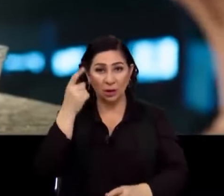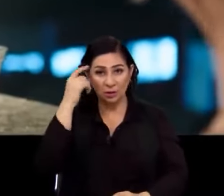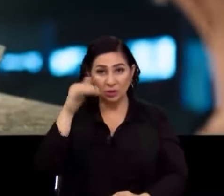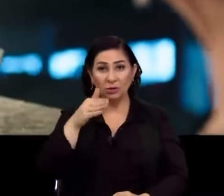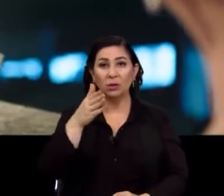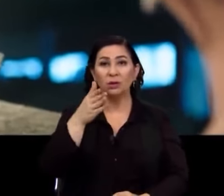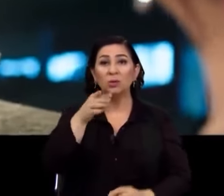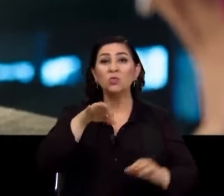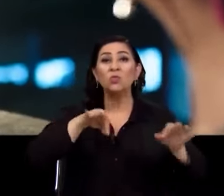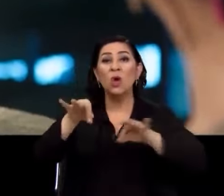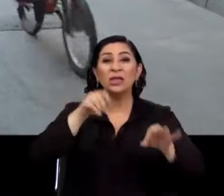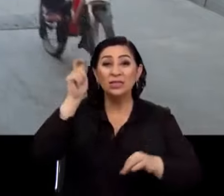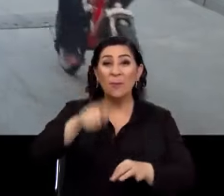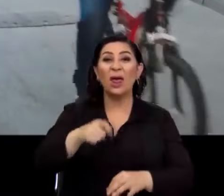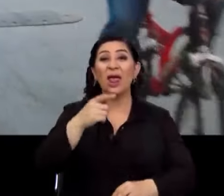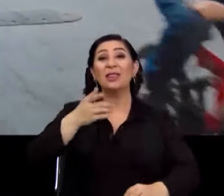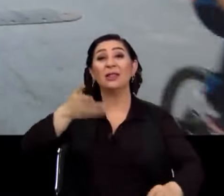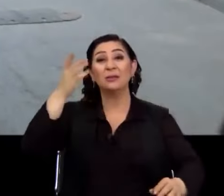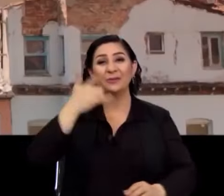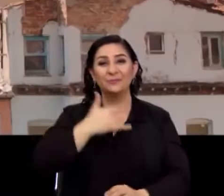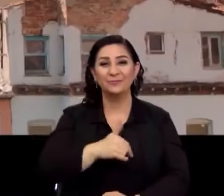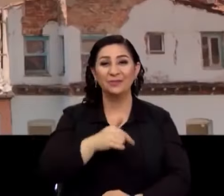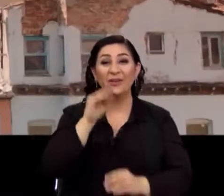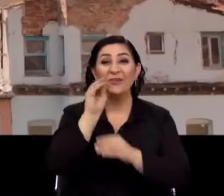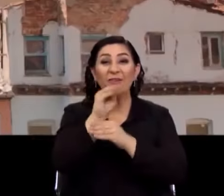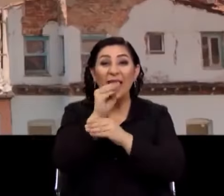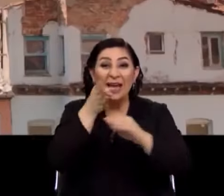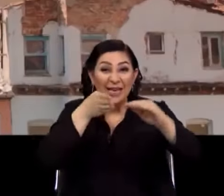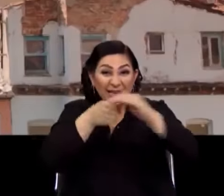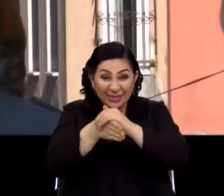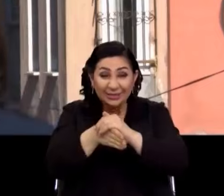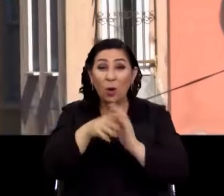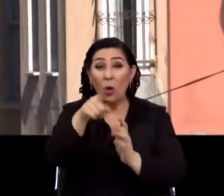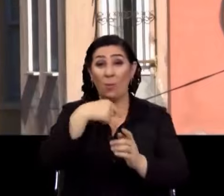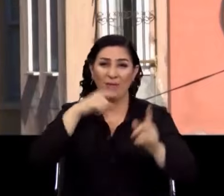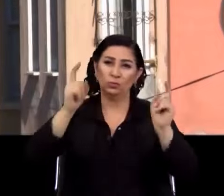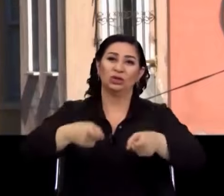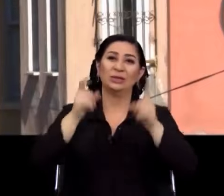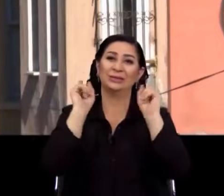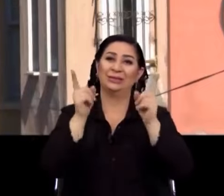mühendis yapare deli buls